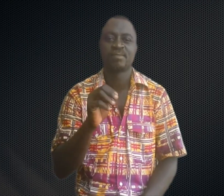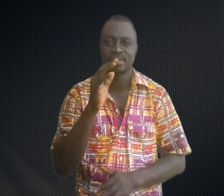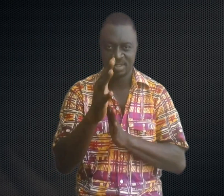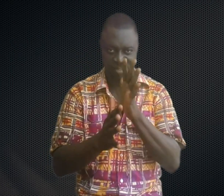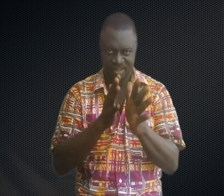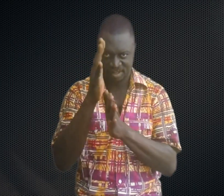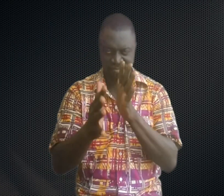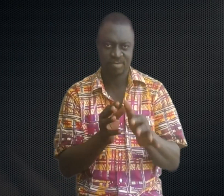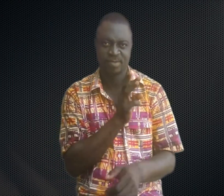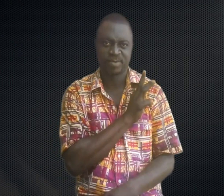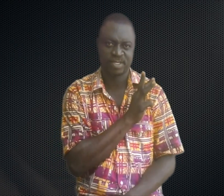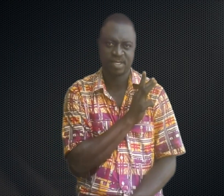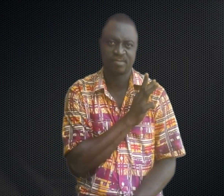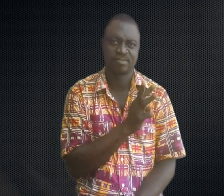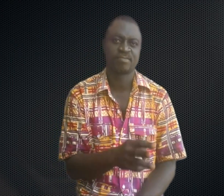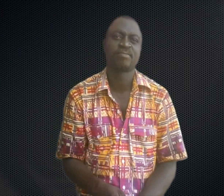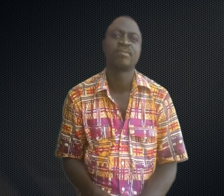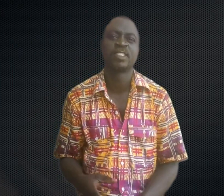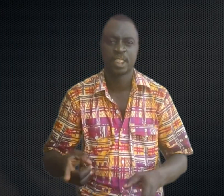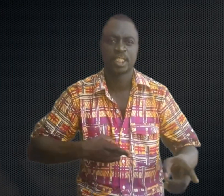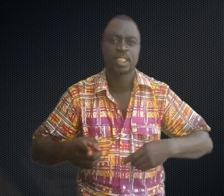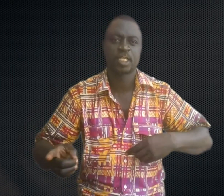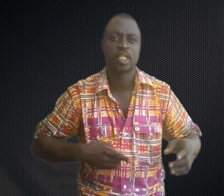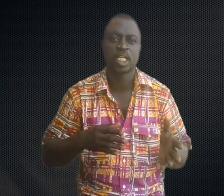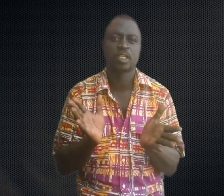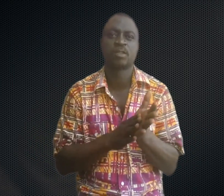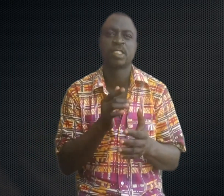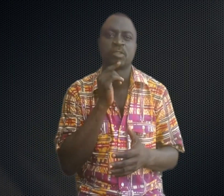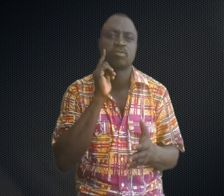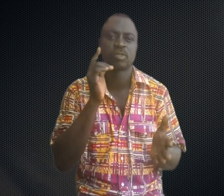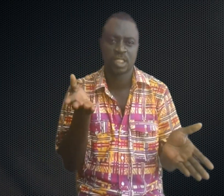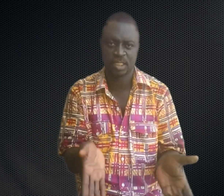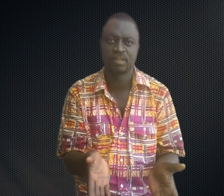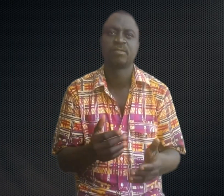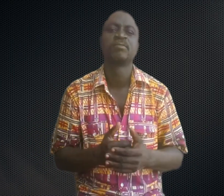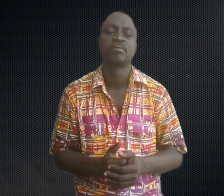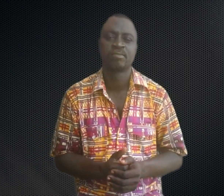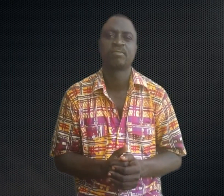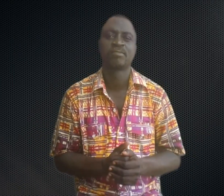et mon signe est: Je suis le directeur de cette école de Sourds.